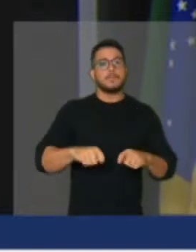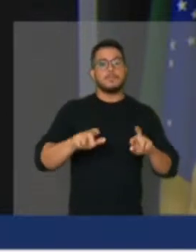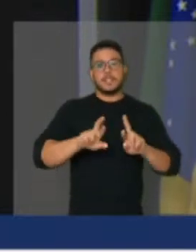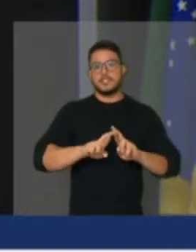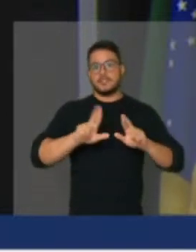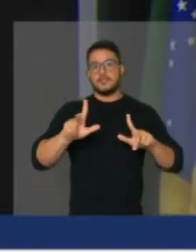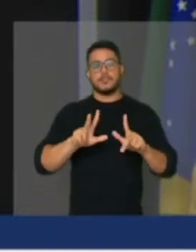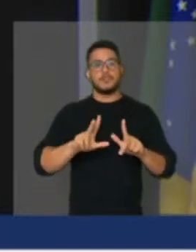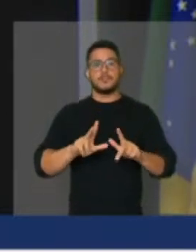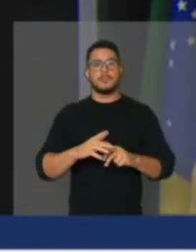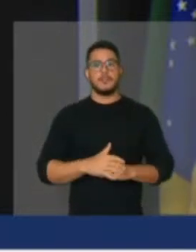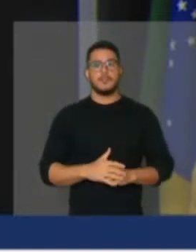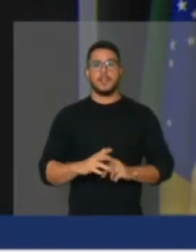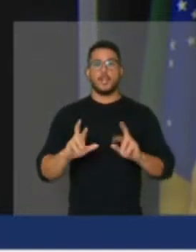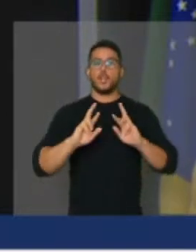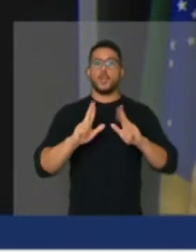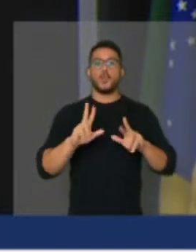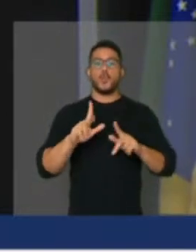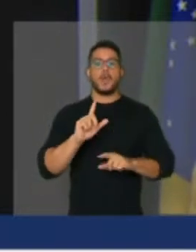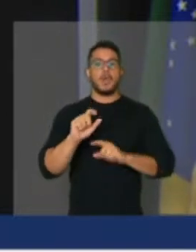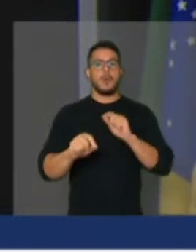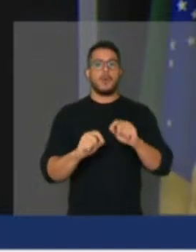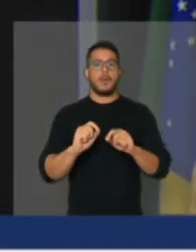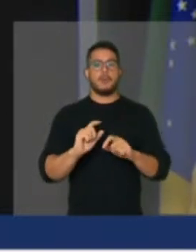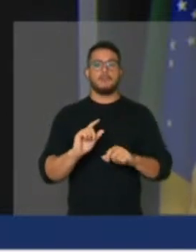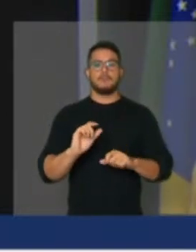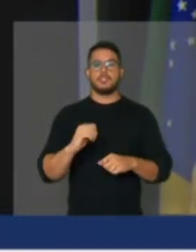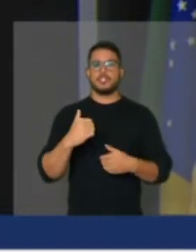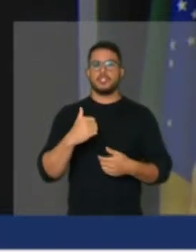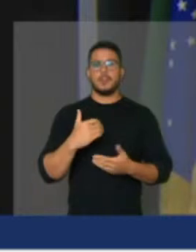PEDALADA EM DEZ ANOS E O SECRETÁRIO, BRUNO FUNCHAL, FOI NA COMISSÃO ESPECIAL RECENTEMENTE, DA PEC DOS